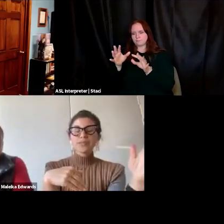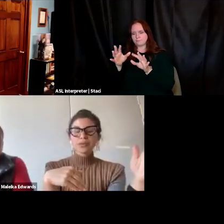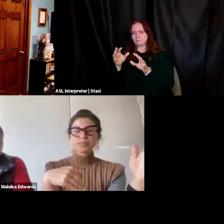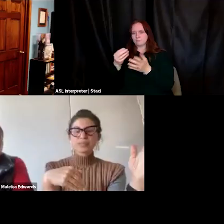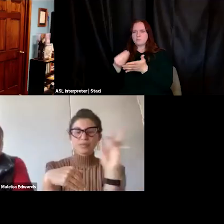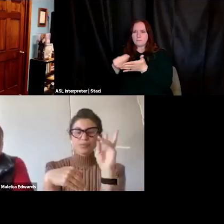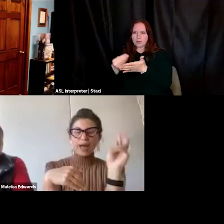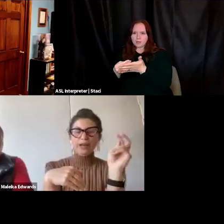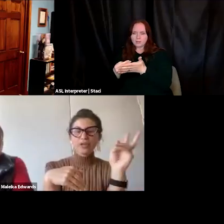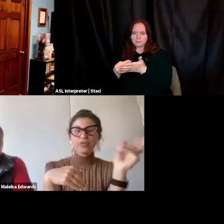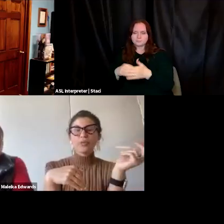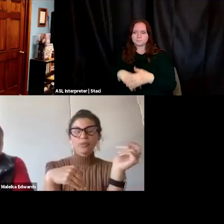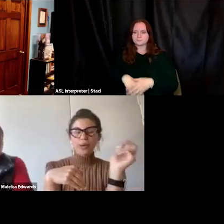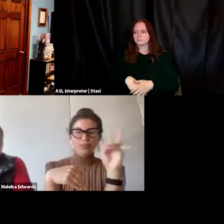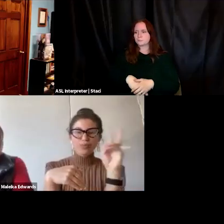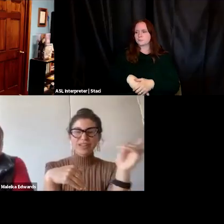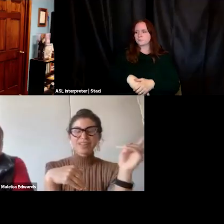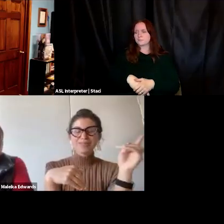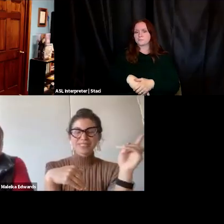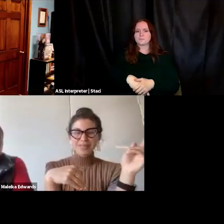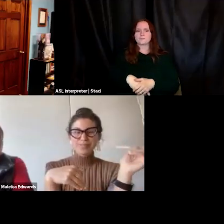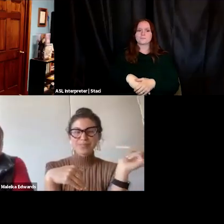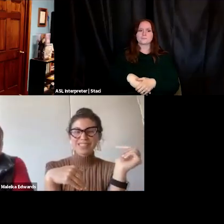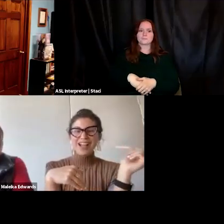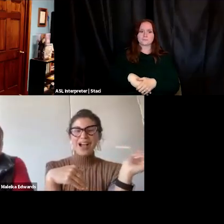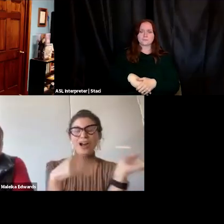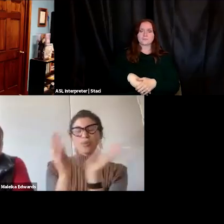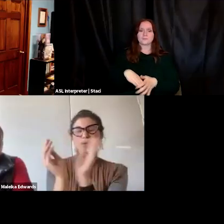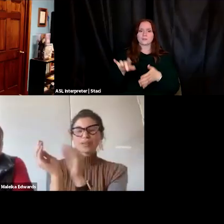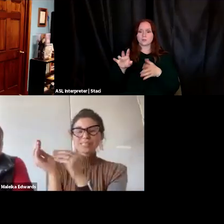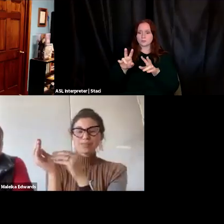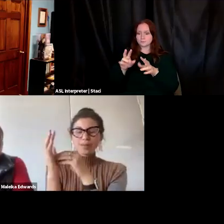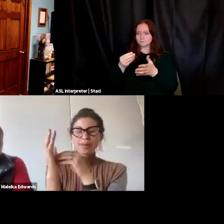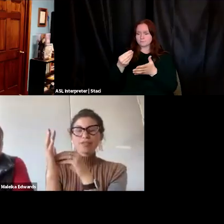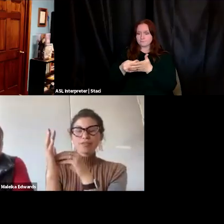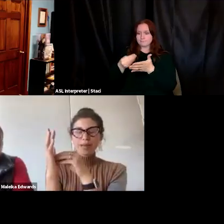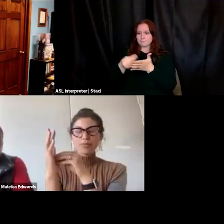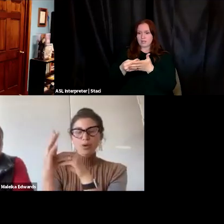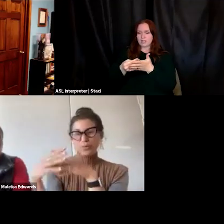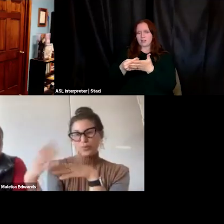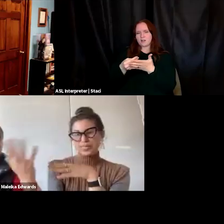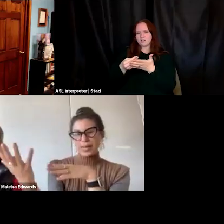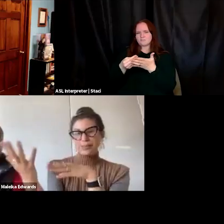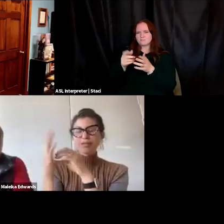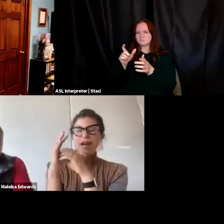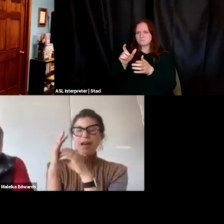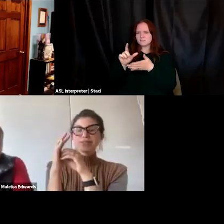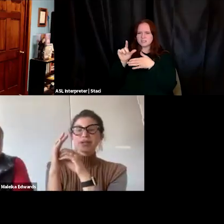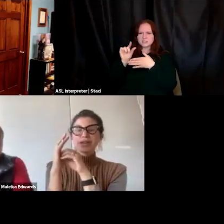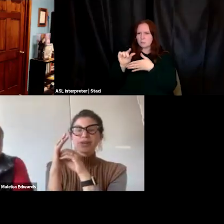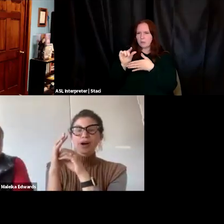lo que puede convertirse en una barrera si las personas no recuerdan algunos de esos datos clave. Pero si eso ocurre,